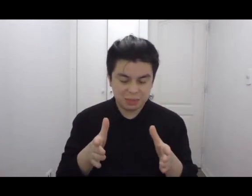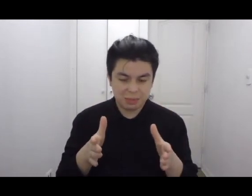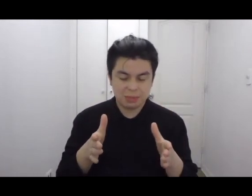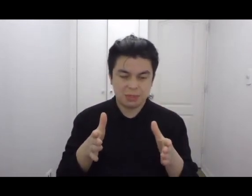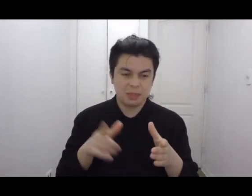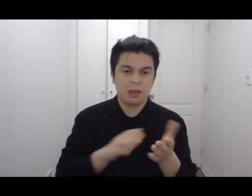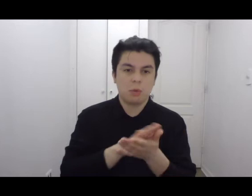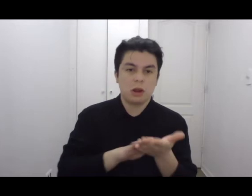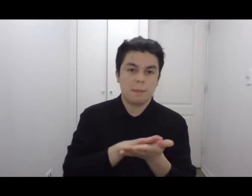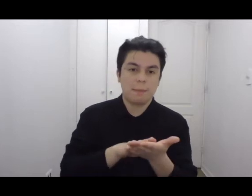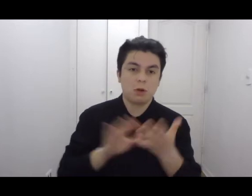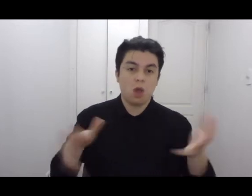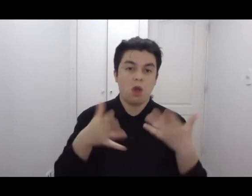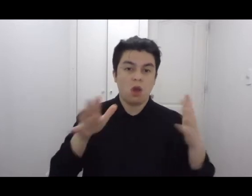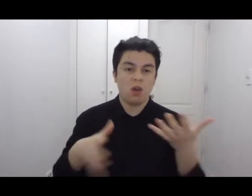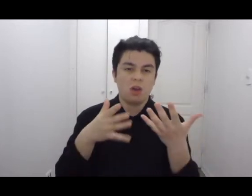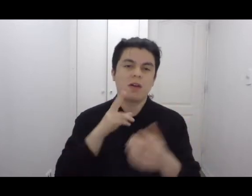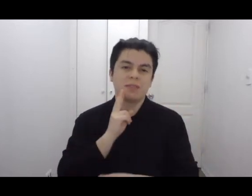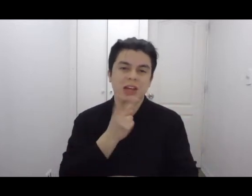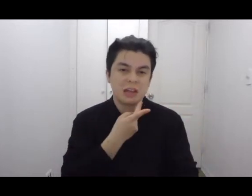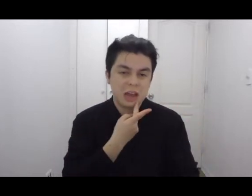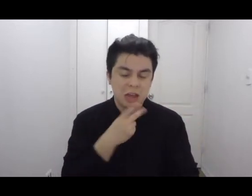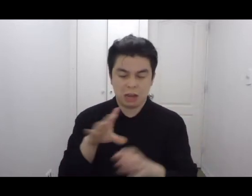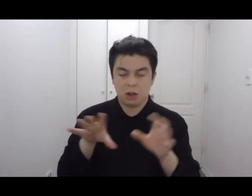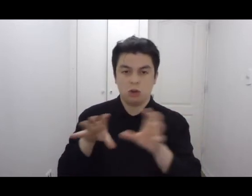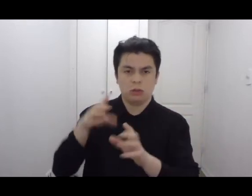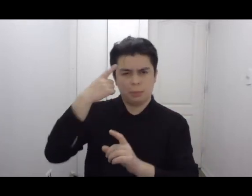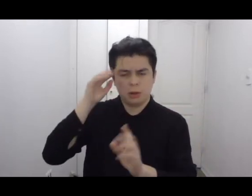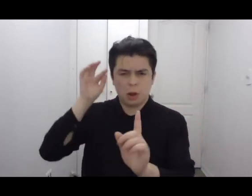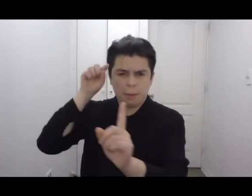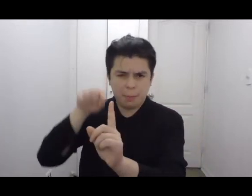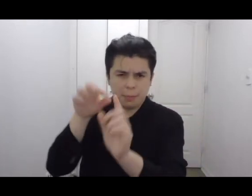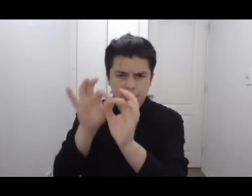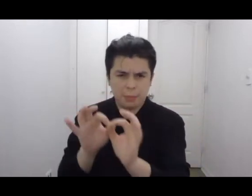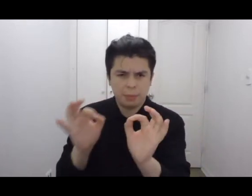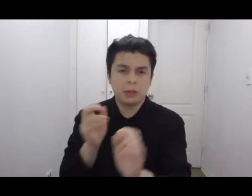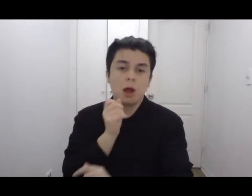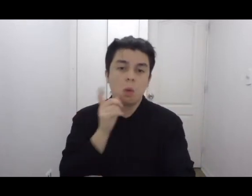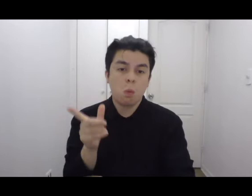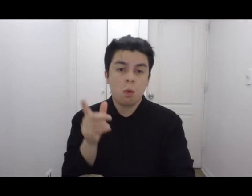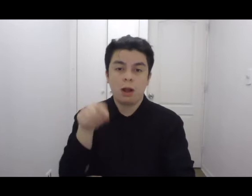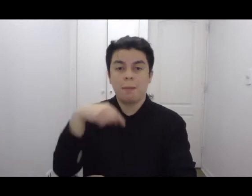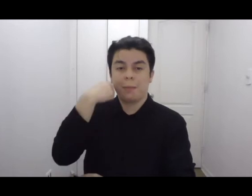y también en un área que nos pareció súper interesante que era como especializado